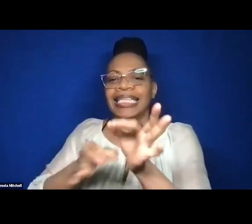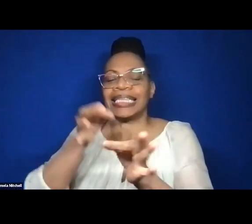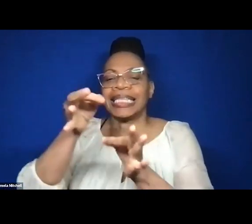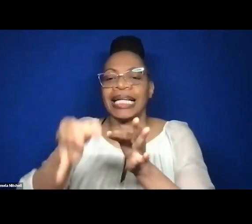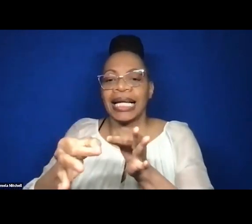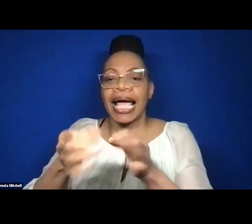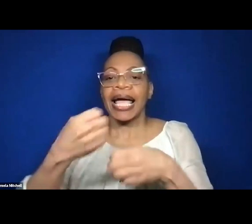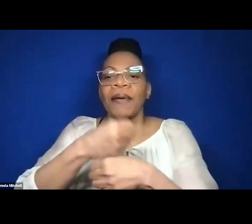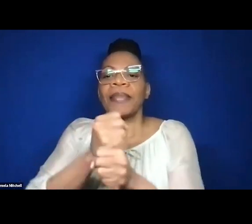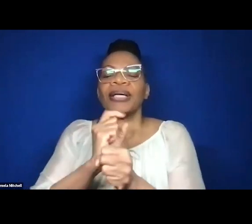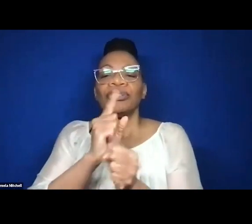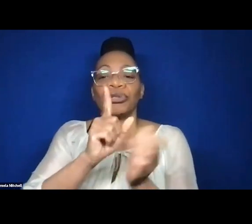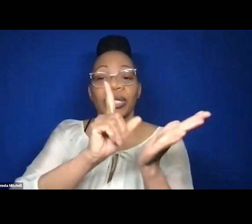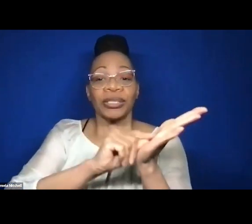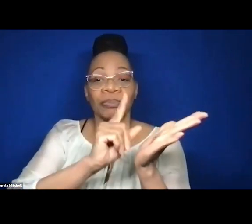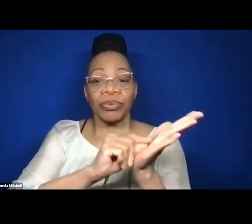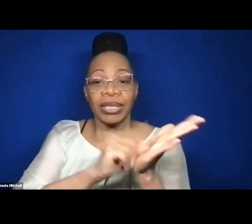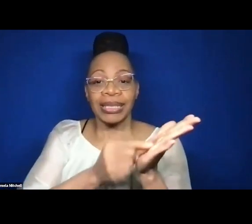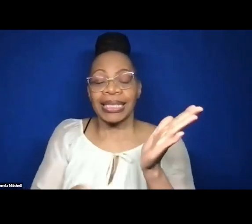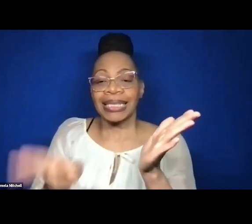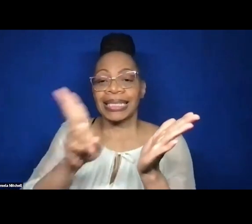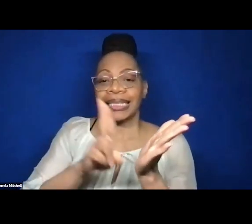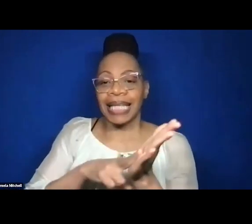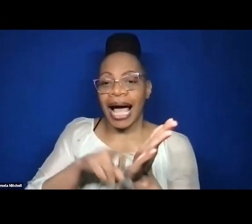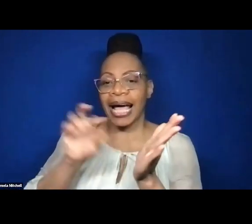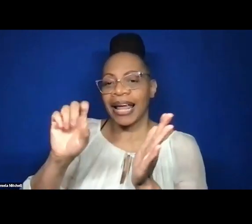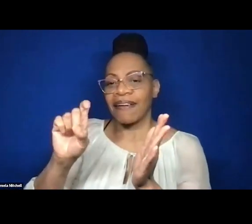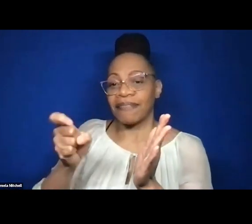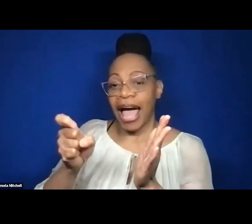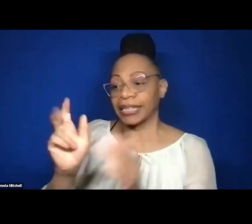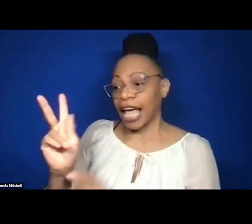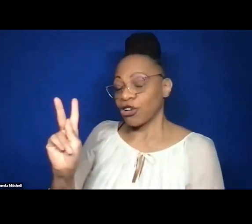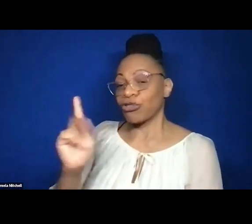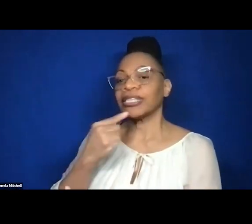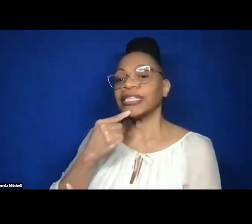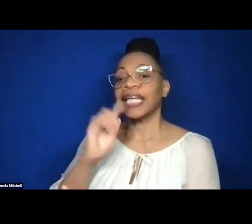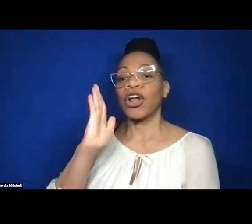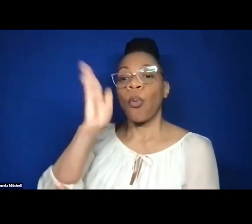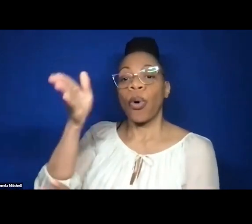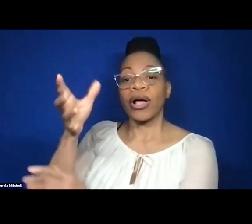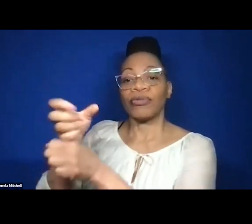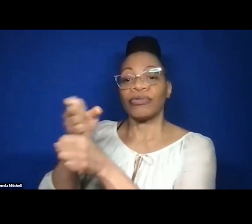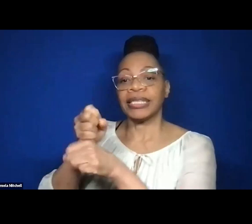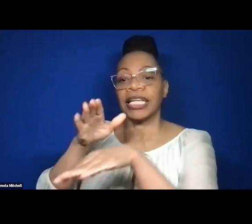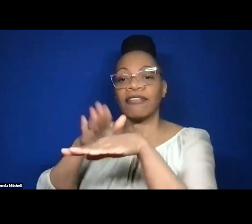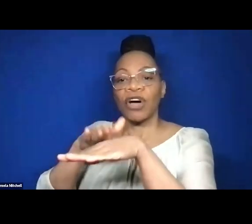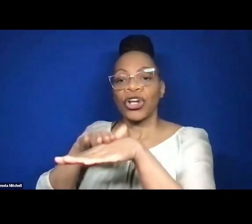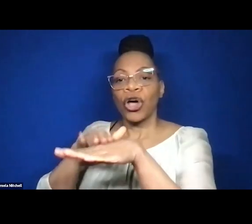Asegúrense de que esté impreso, firmado y enviado por fax el formulario. Y luego, como dijo Kristin, recibirán un aviso con su registro cuando esté completo.